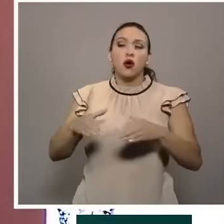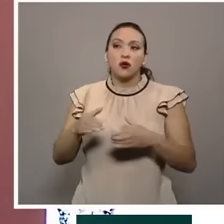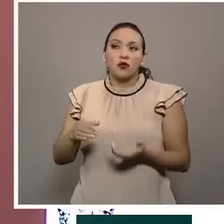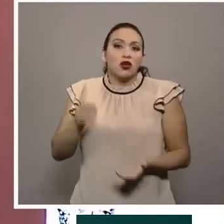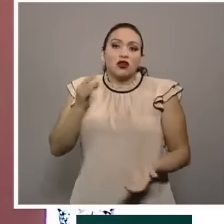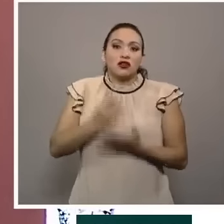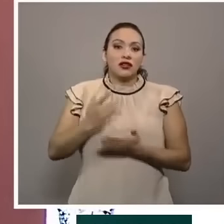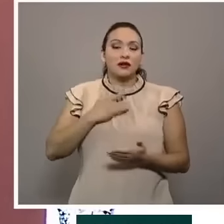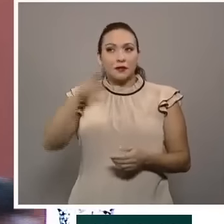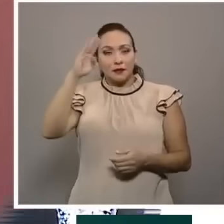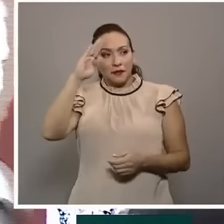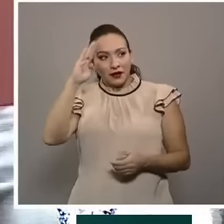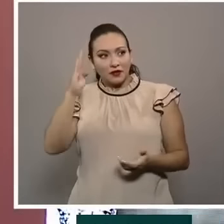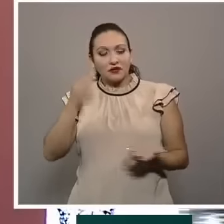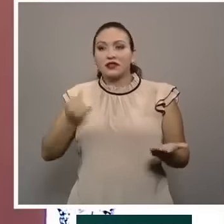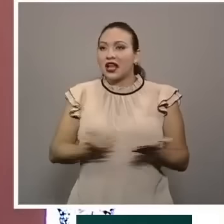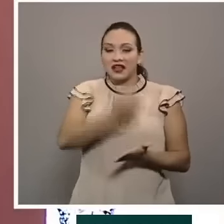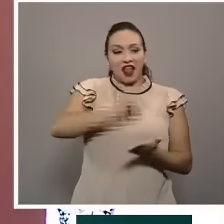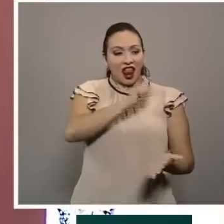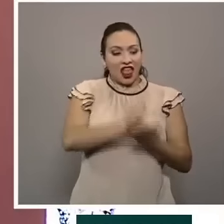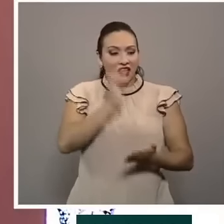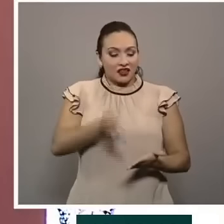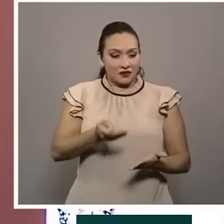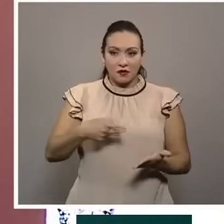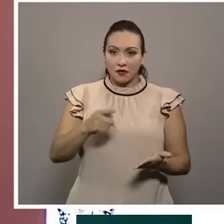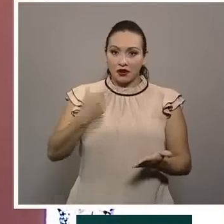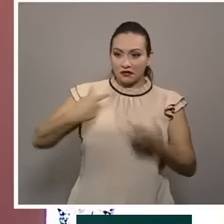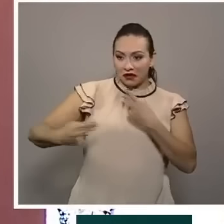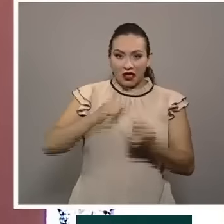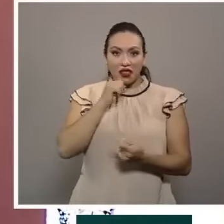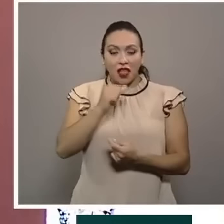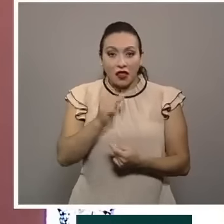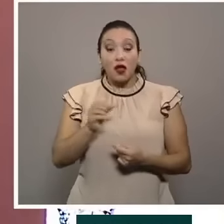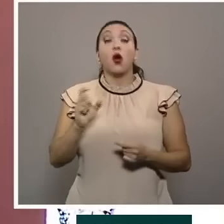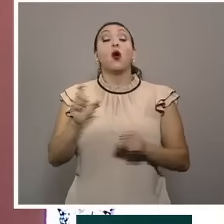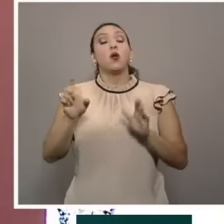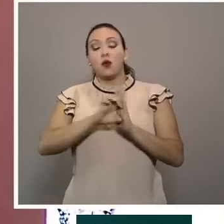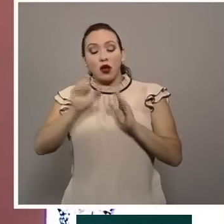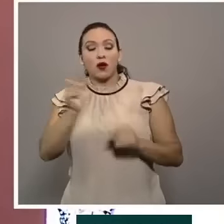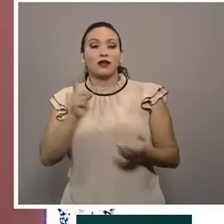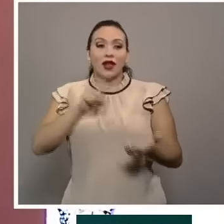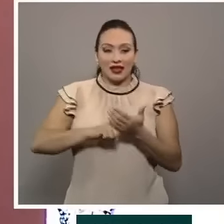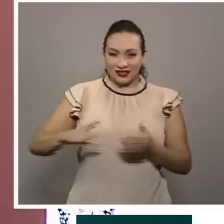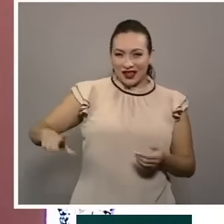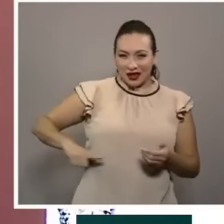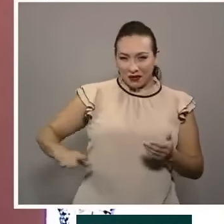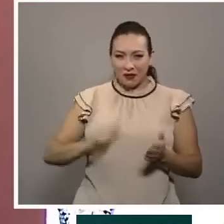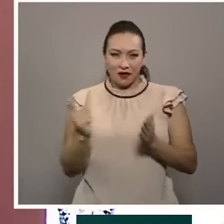una ley, cuando se hace un programa de gobierno, cuando se hace un programa de gobierno o cuando se